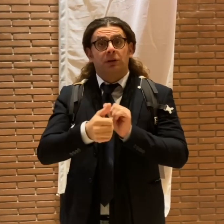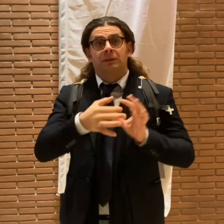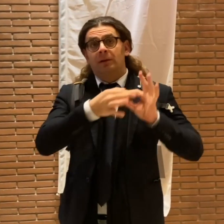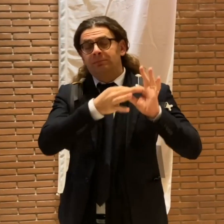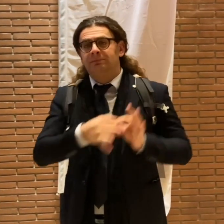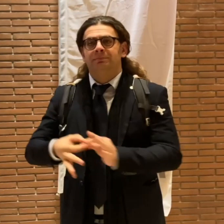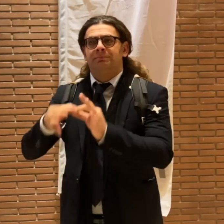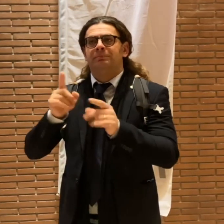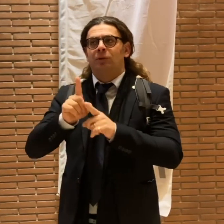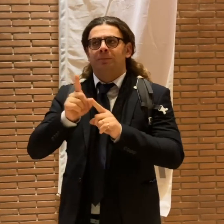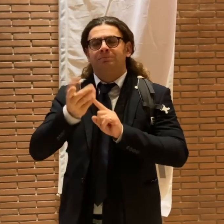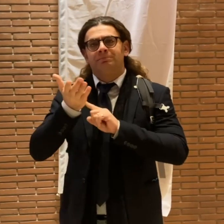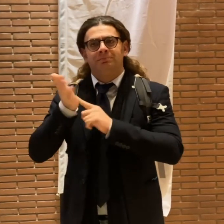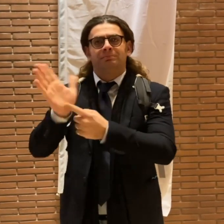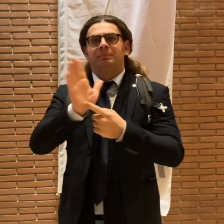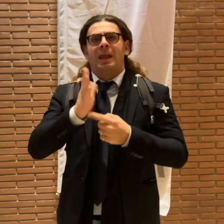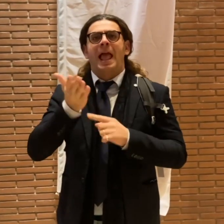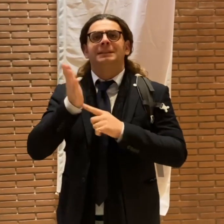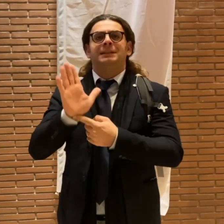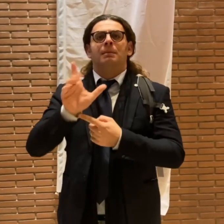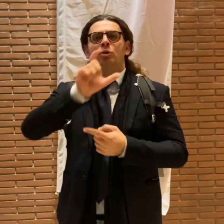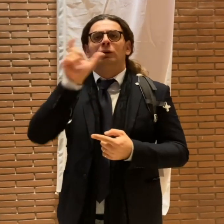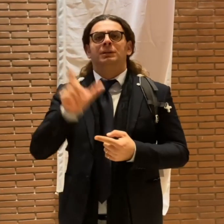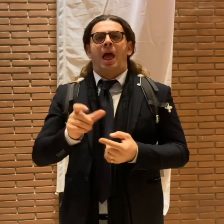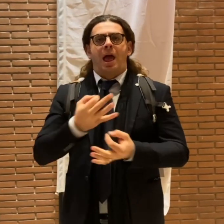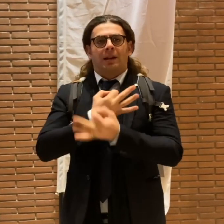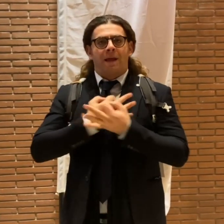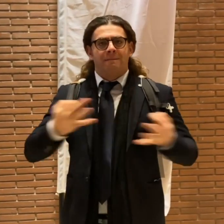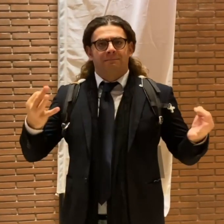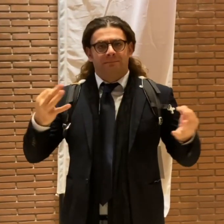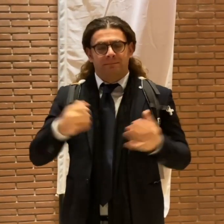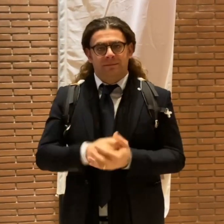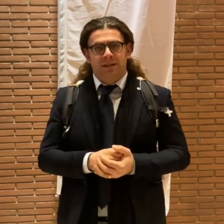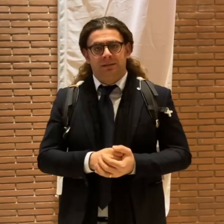basilare in primis una buona educazione sportiva per far sì che l'Italia possa rappresentare un ottimo esempio in questo settore.